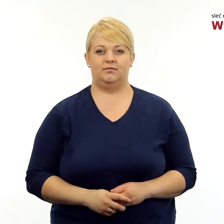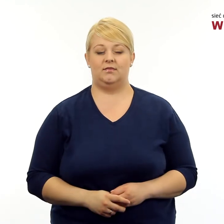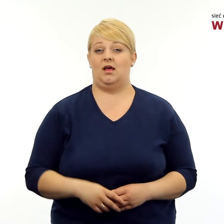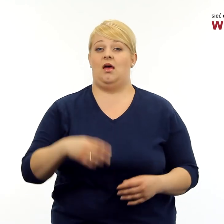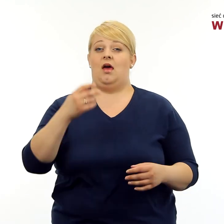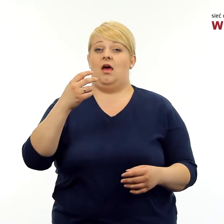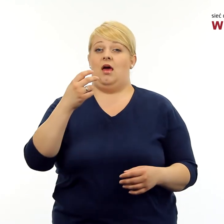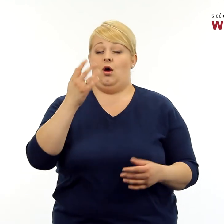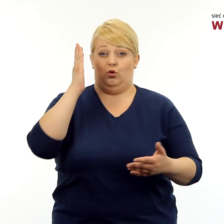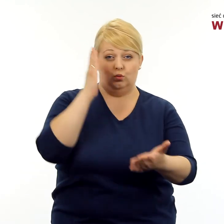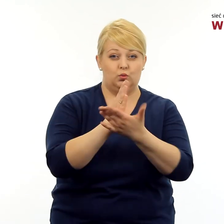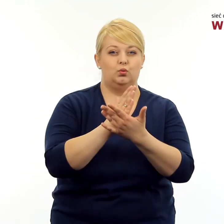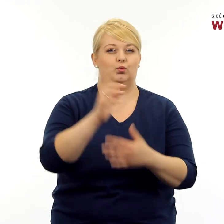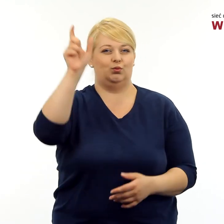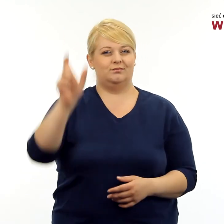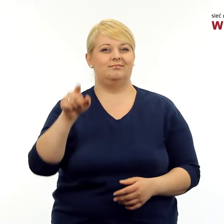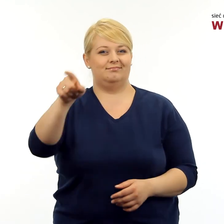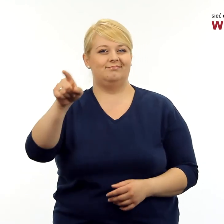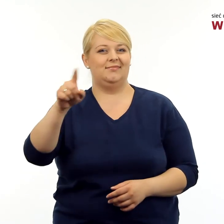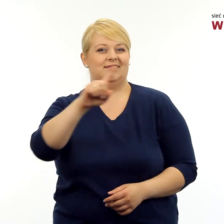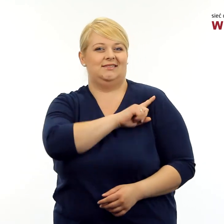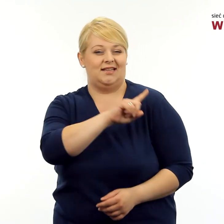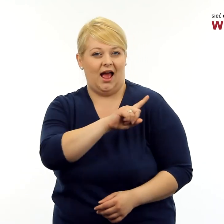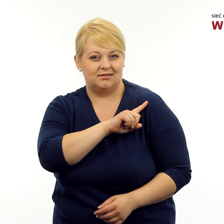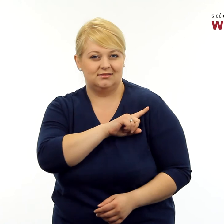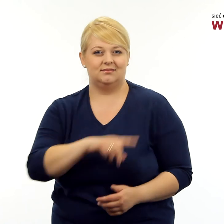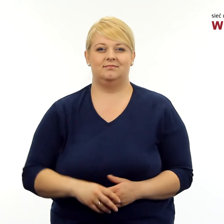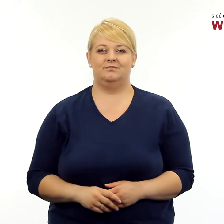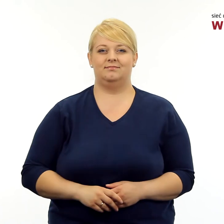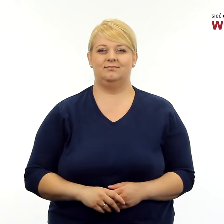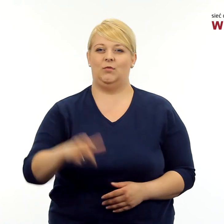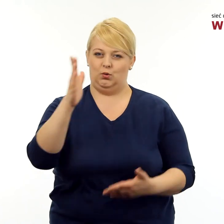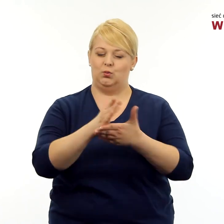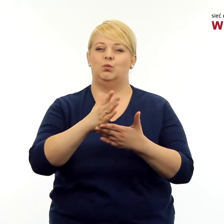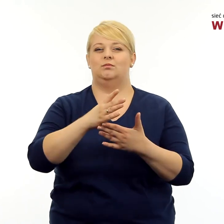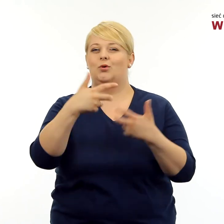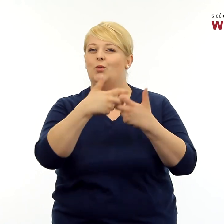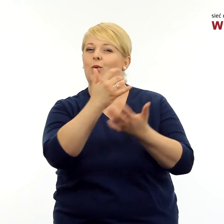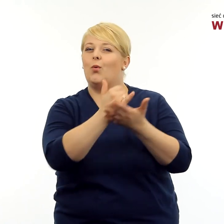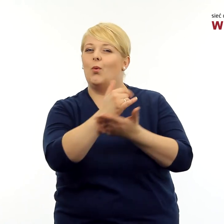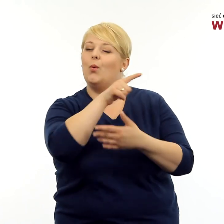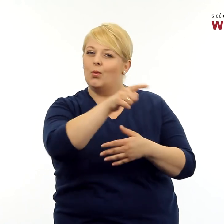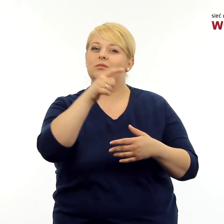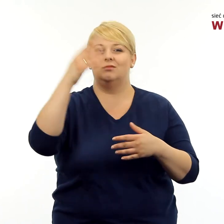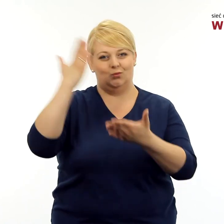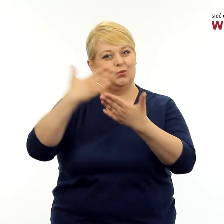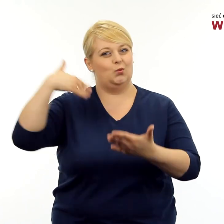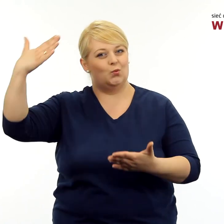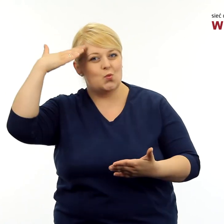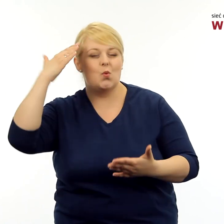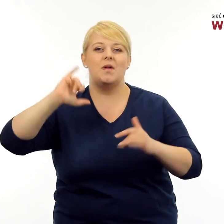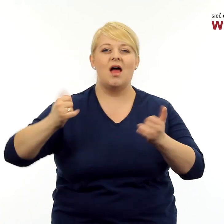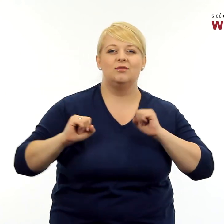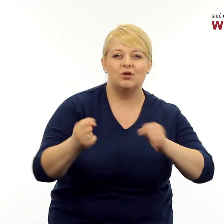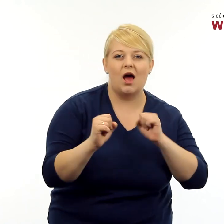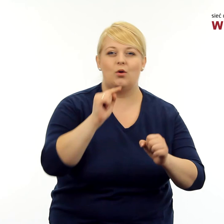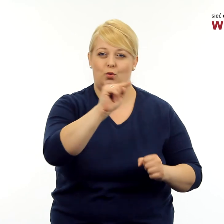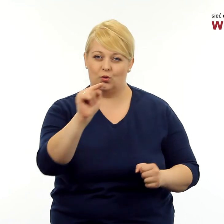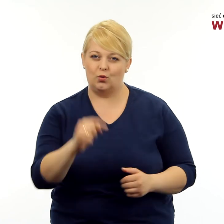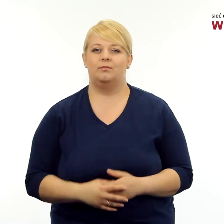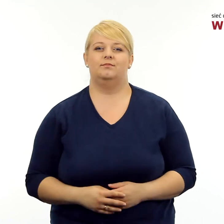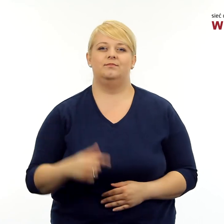Kiedy już lokalny strażnik/strażniczka nauczy się jak działać,